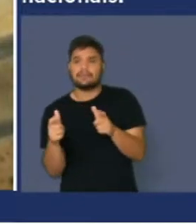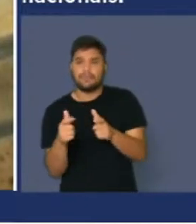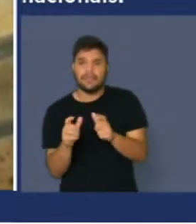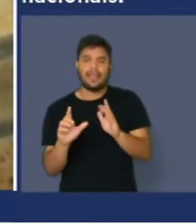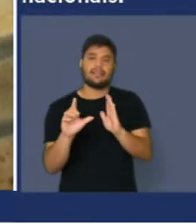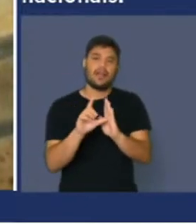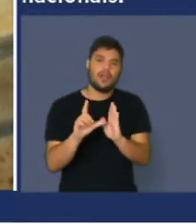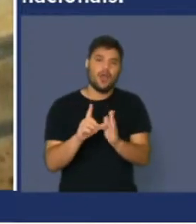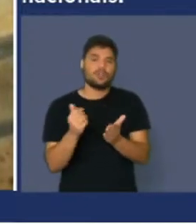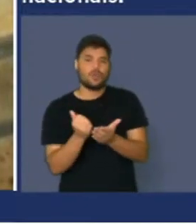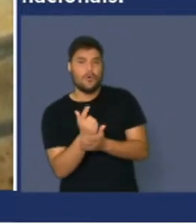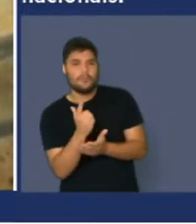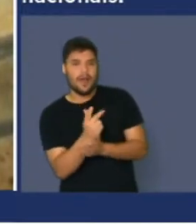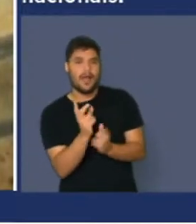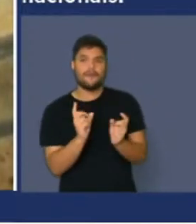COMPRANDO, VENDENDO,